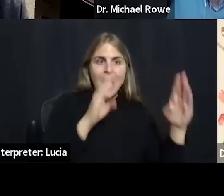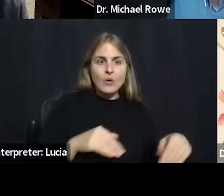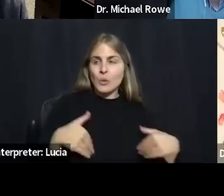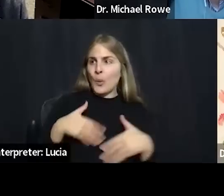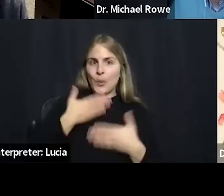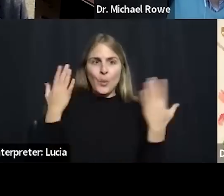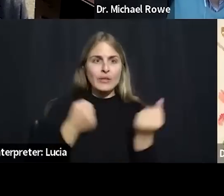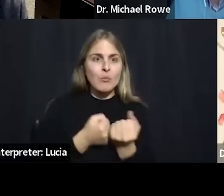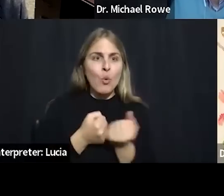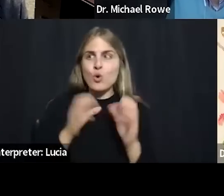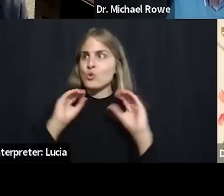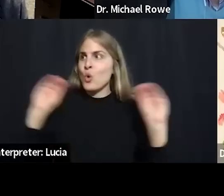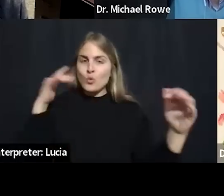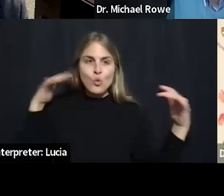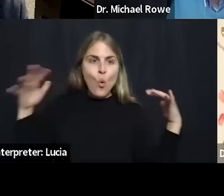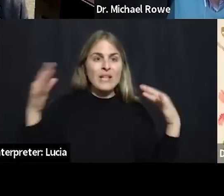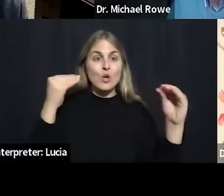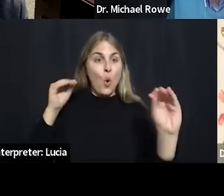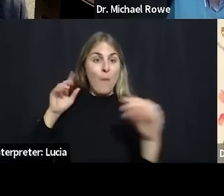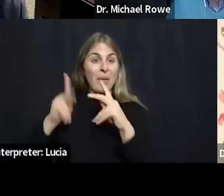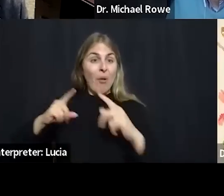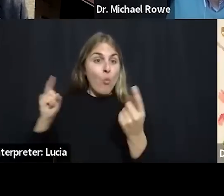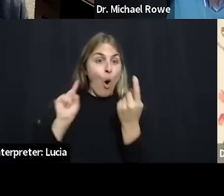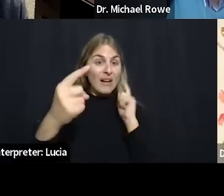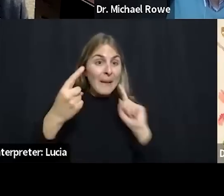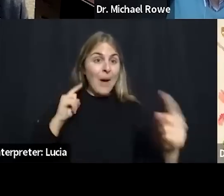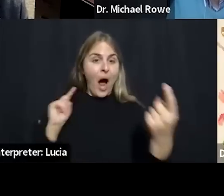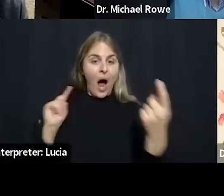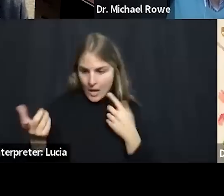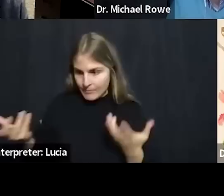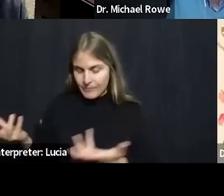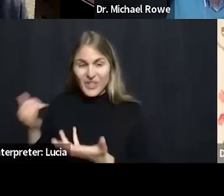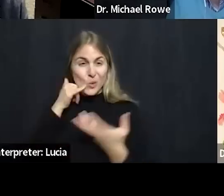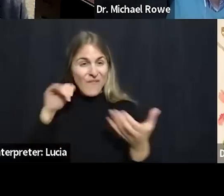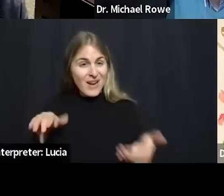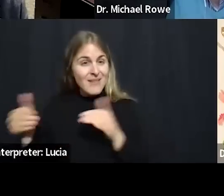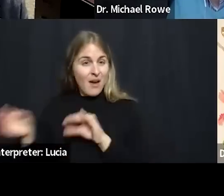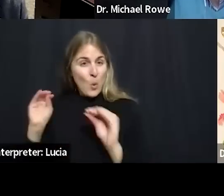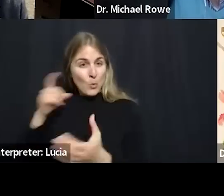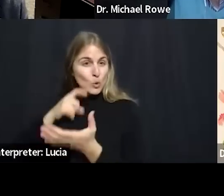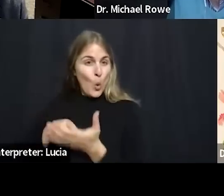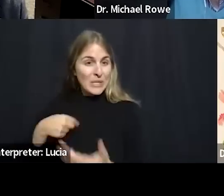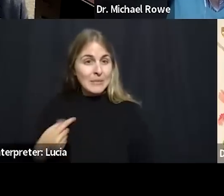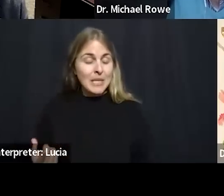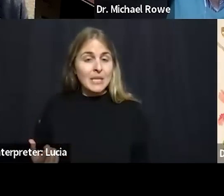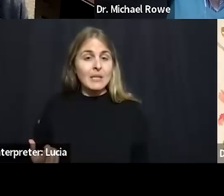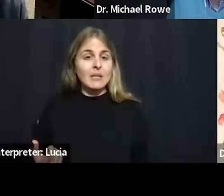o ruido o transeúntes. Y sé que eso sucede regularmente, así que me pregunto si no se trata tanto del ruido sino del miedo.